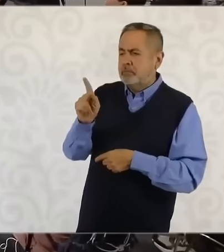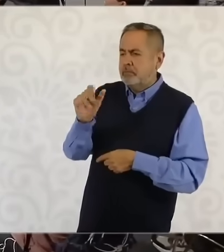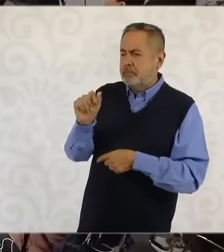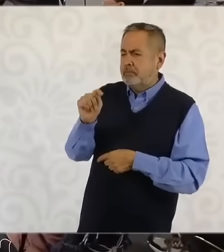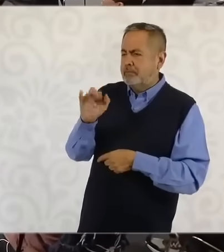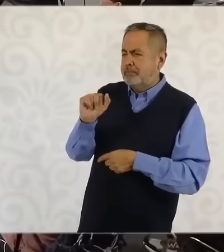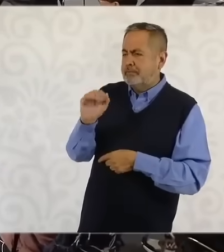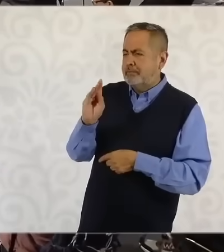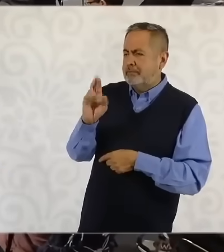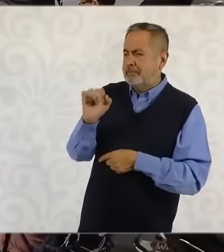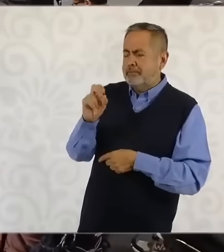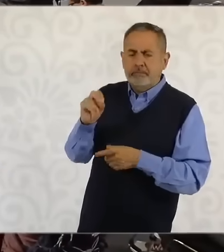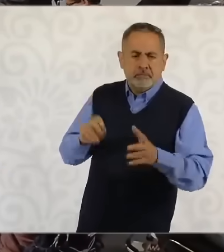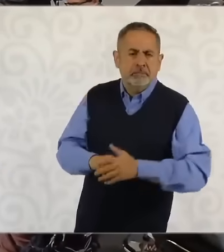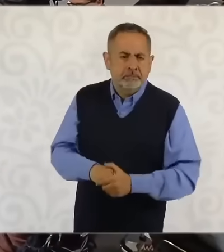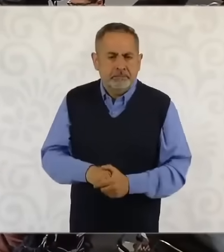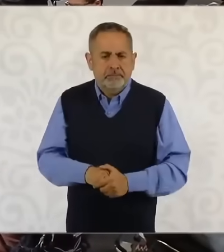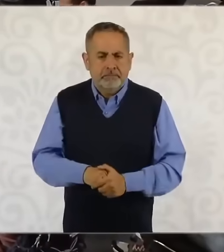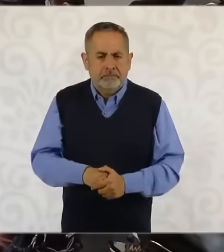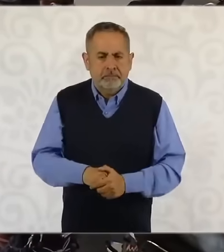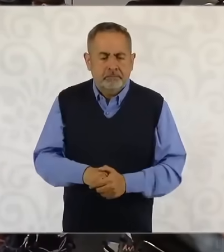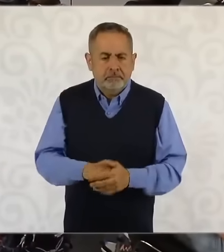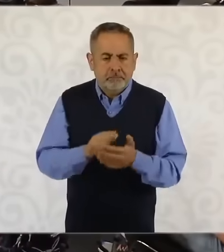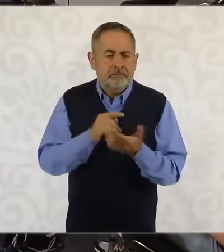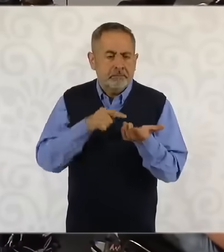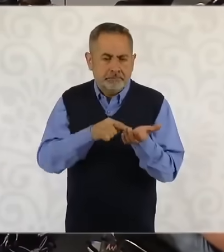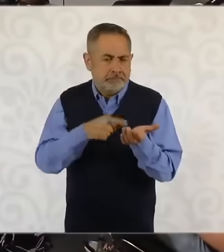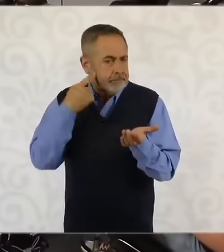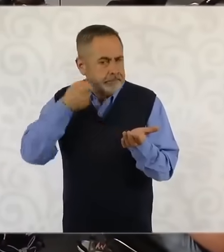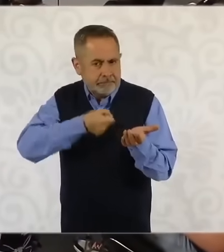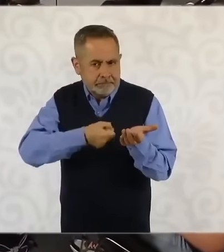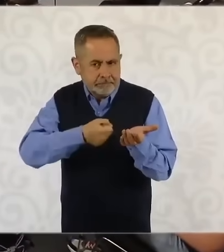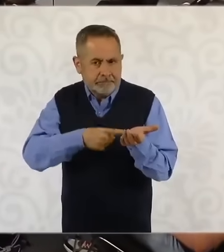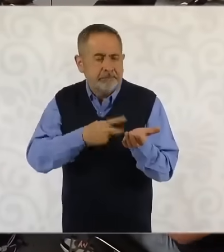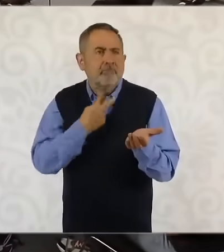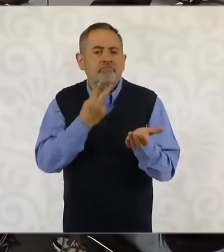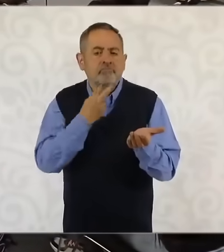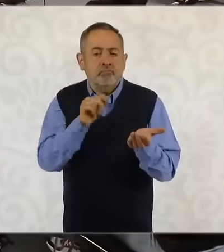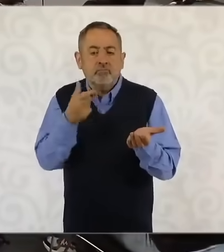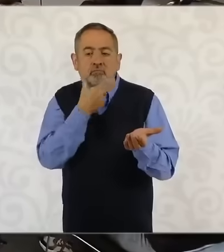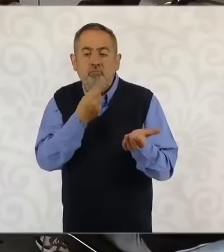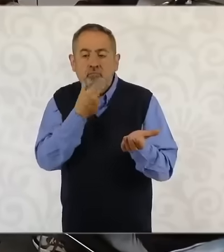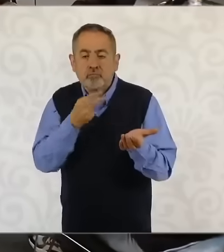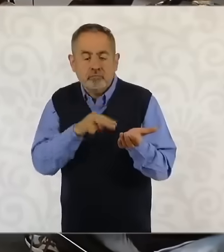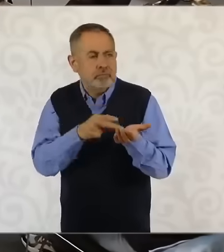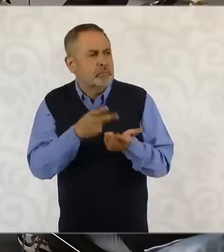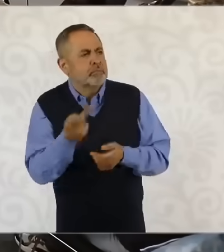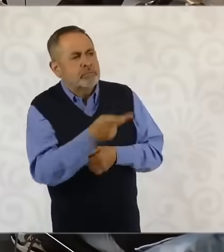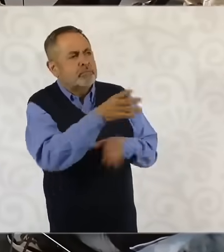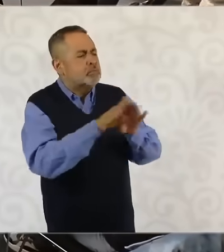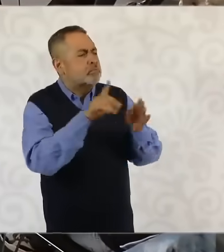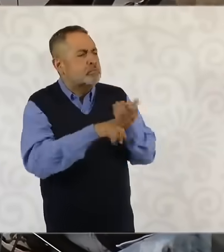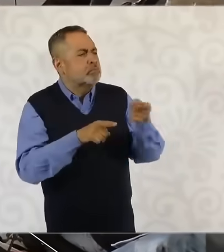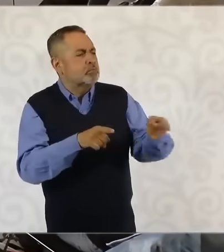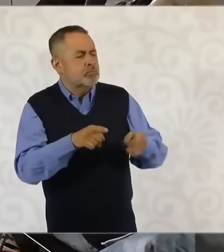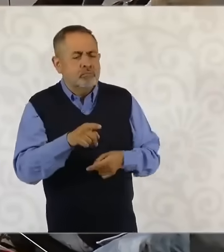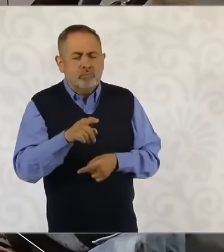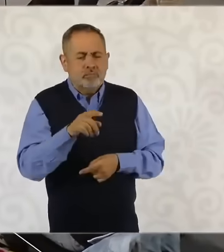específica eh ¿en qué casos considera que el juicio de amparo puede ser improcedente ¿en